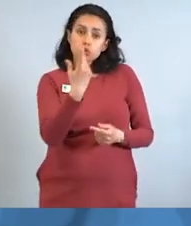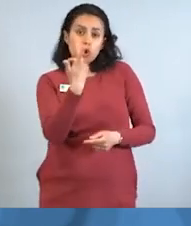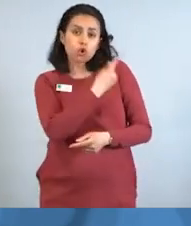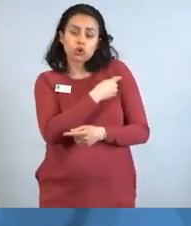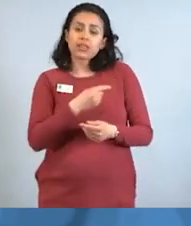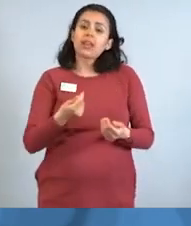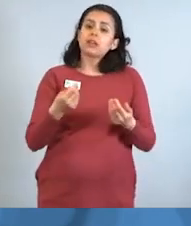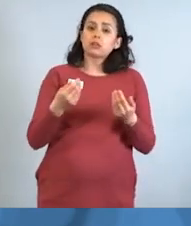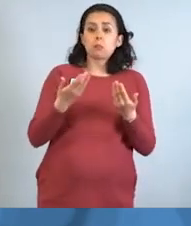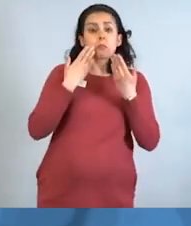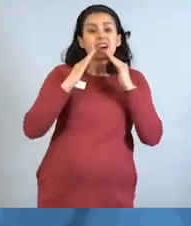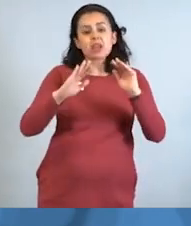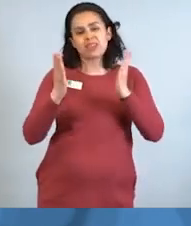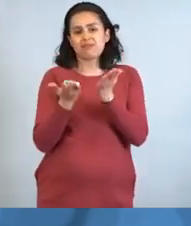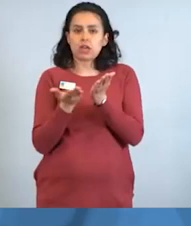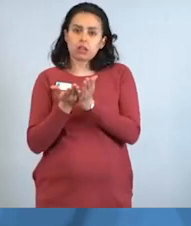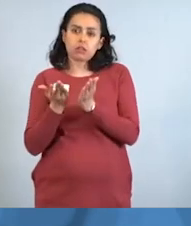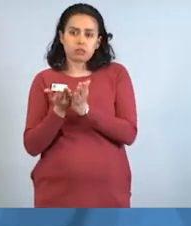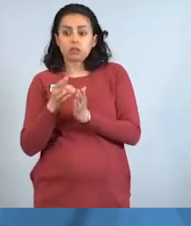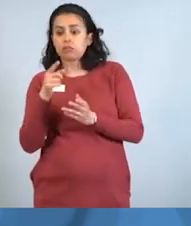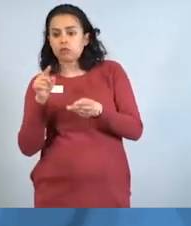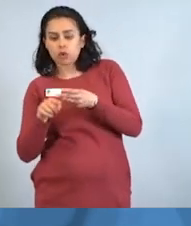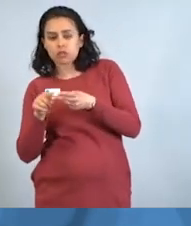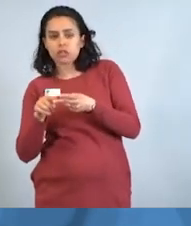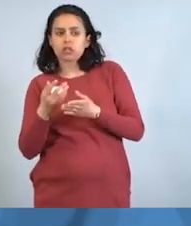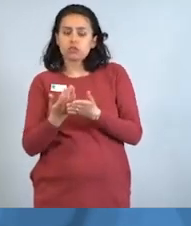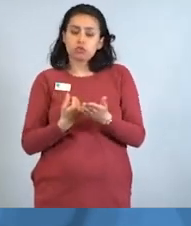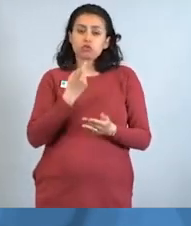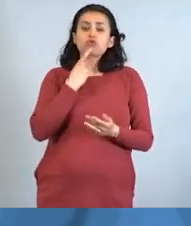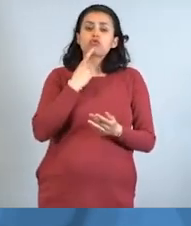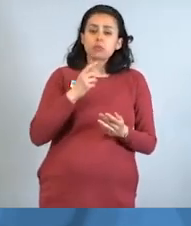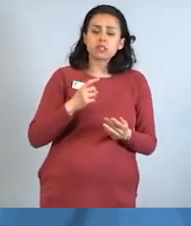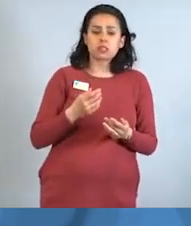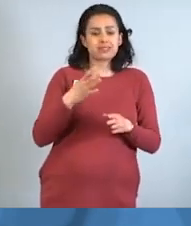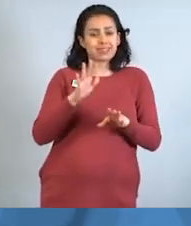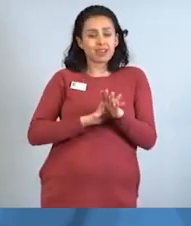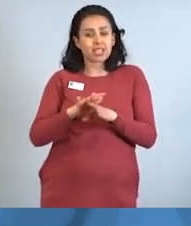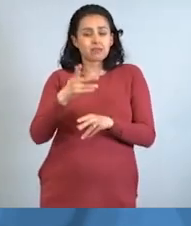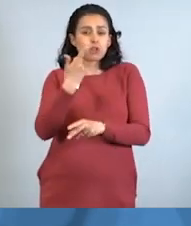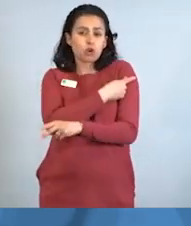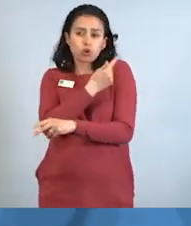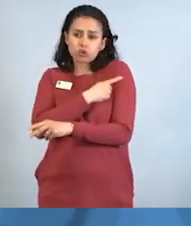Suomessa käytössä olevilla koronarokotteilla on erinomainen teho vakavaa tautia vastaan.